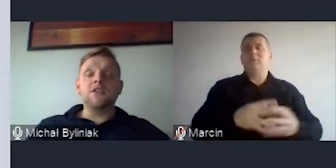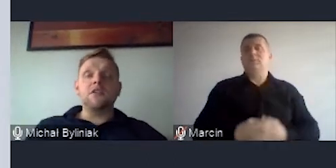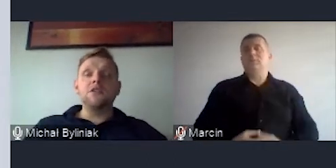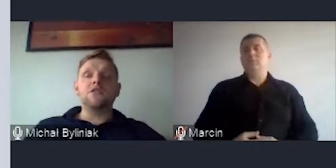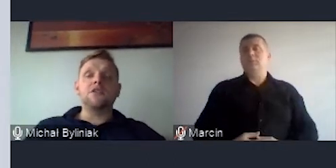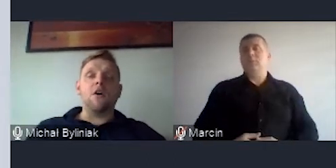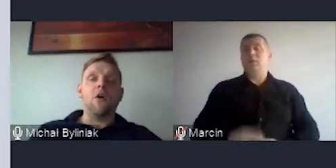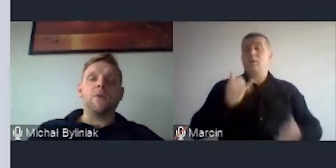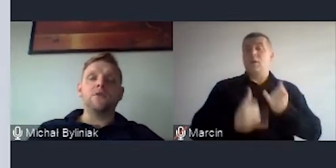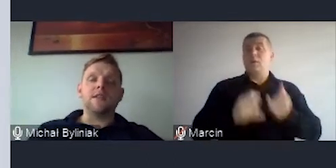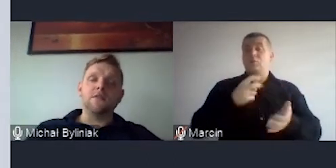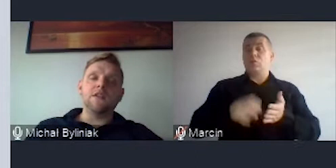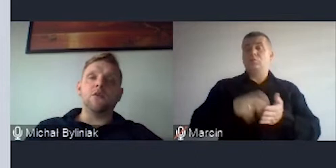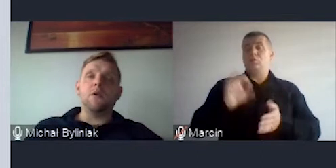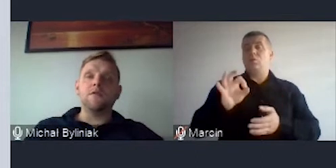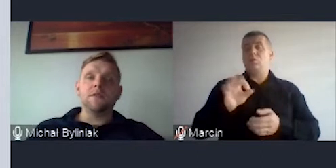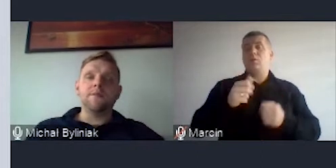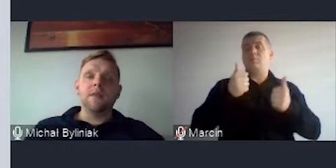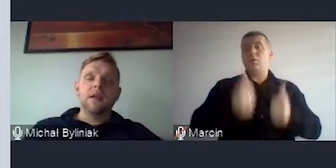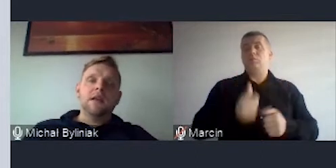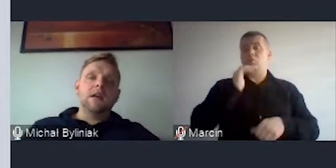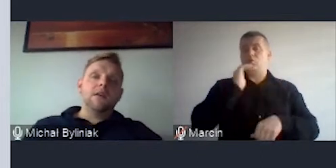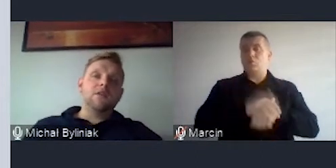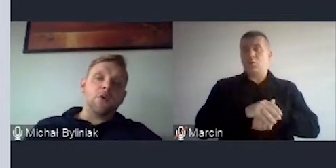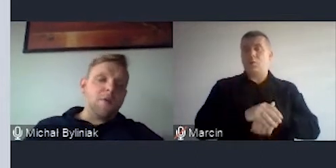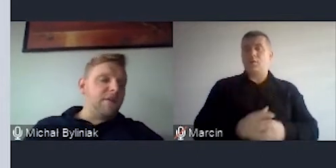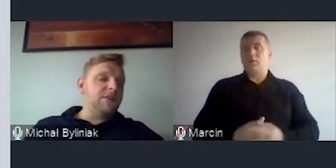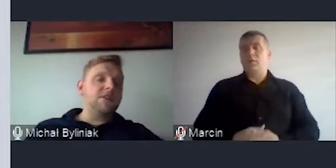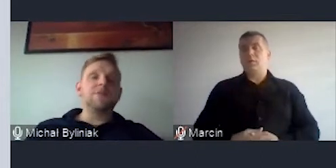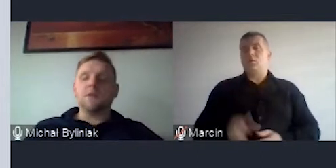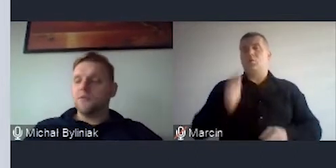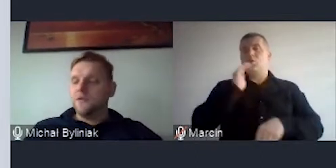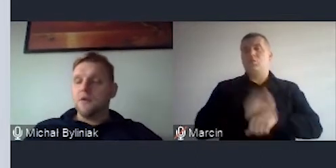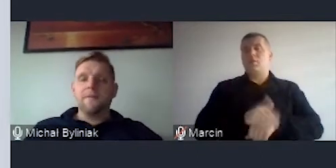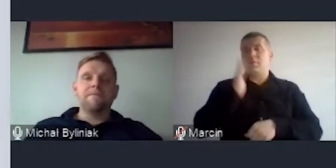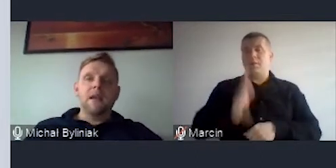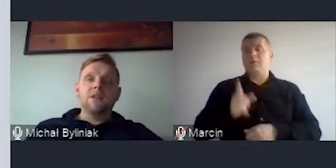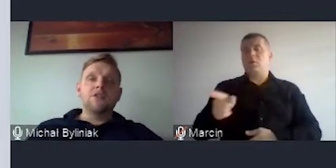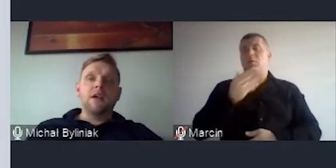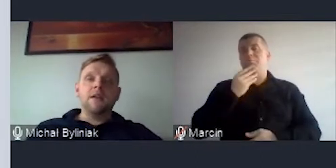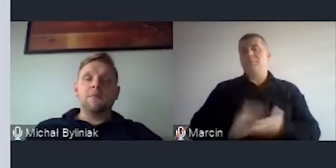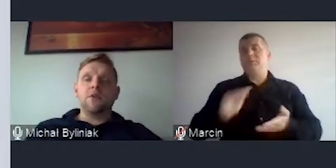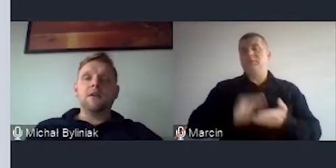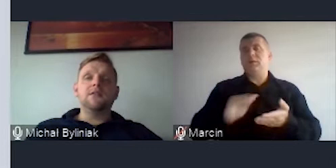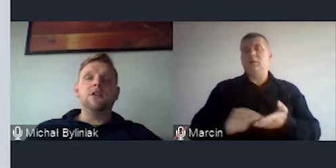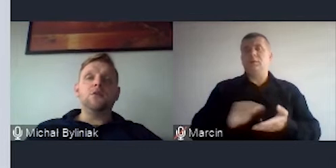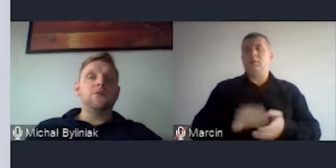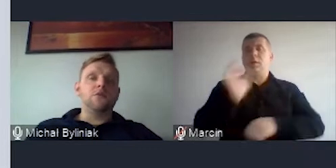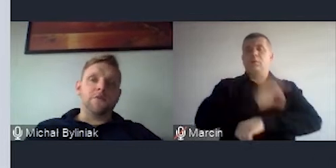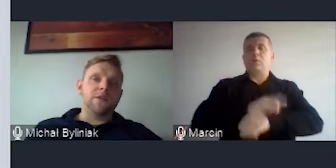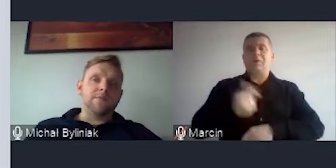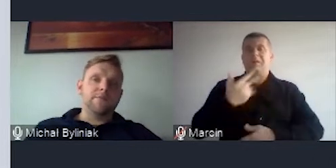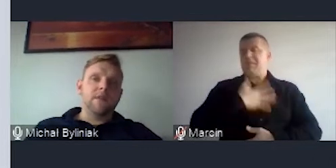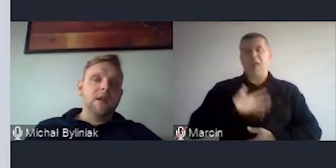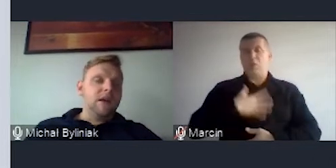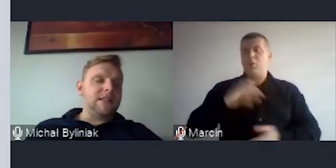Jeśli chodzi jeszcze o postanowienia umowy to umowa będzie na przykład mówiła, że projekty nie lubią gotówki. .